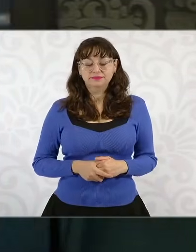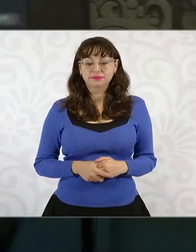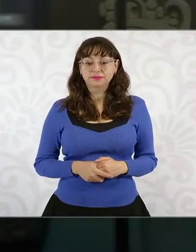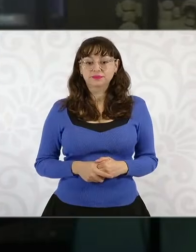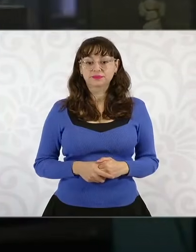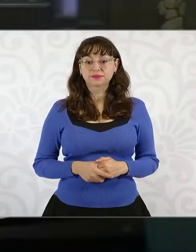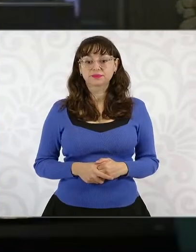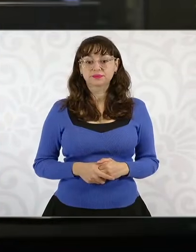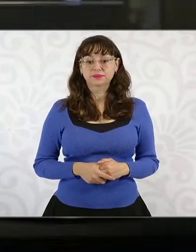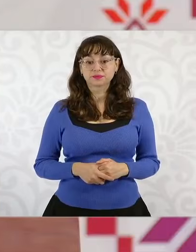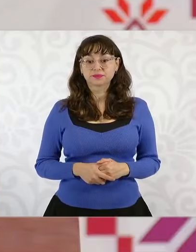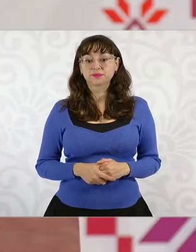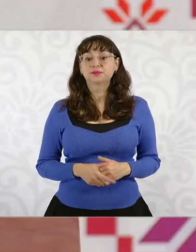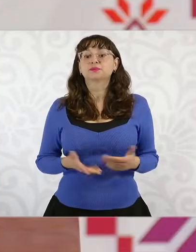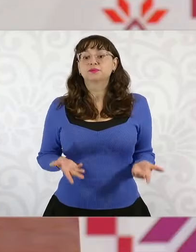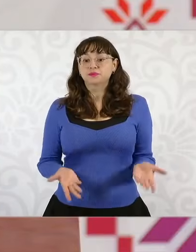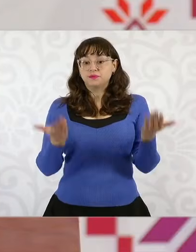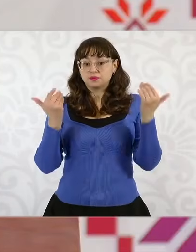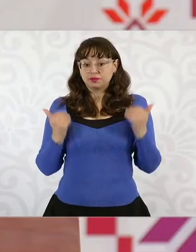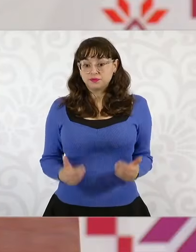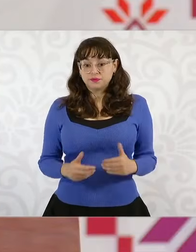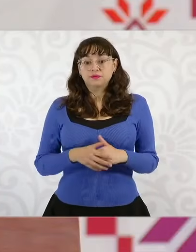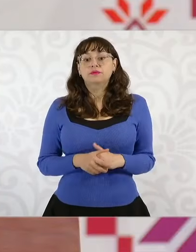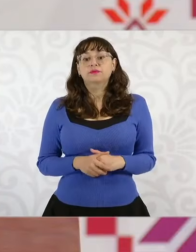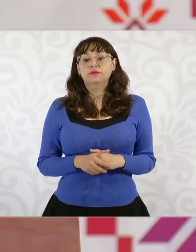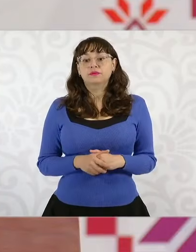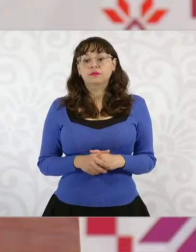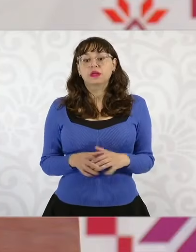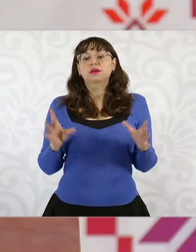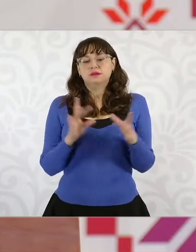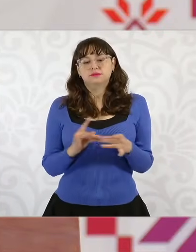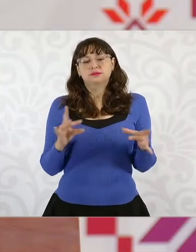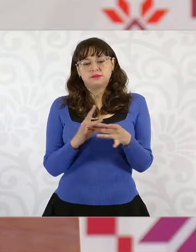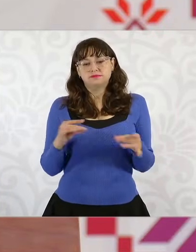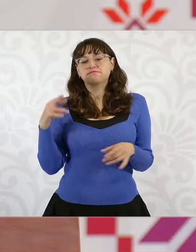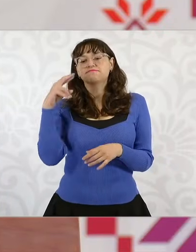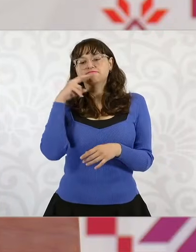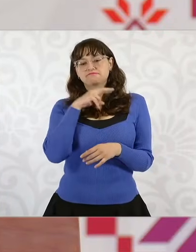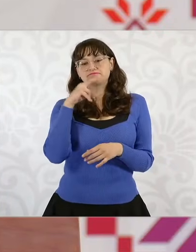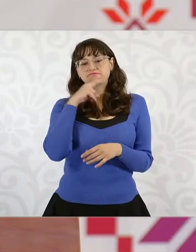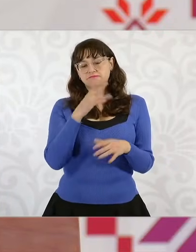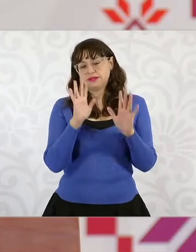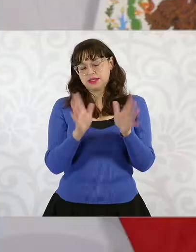Les voy a compartir rápidamente, ya lo hemos mencionado este también en otros momentos,